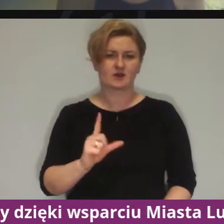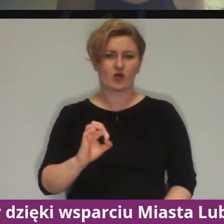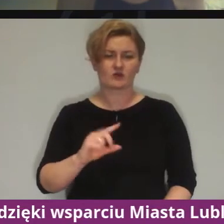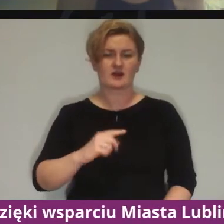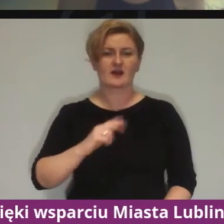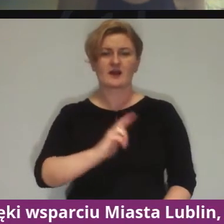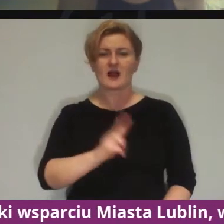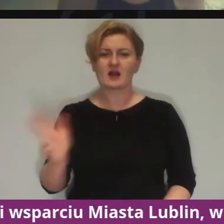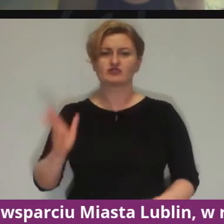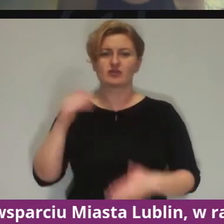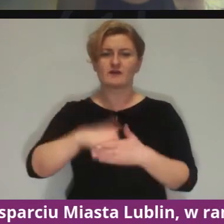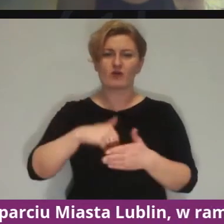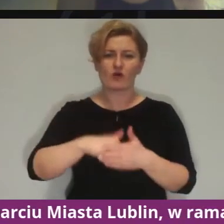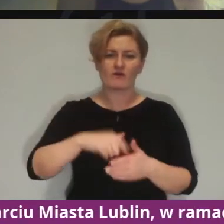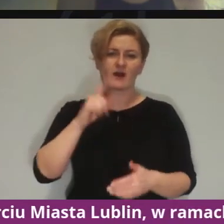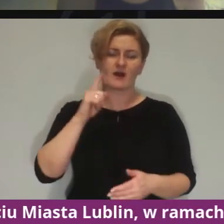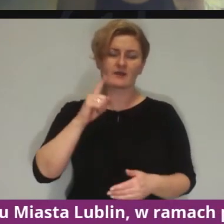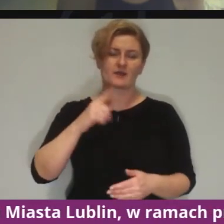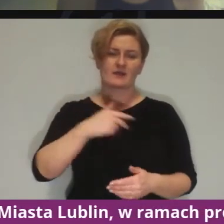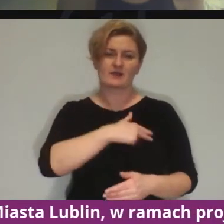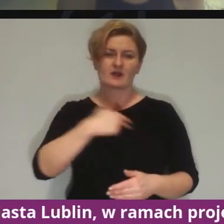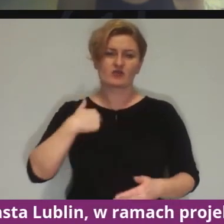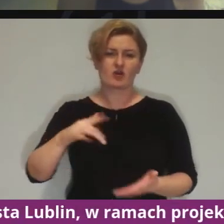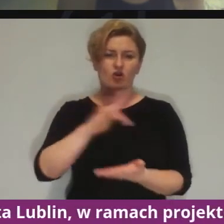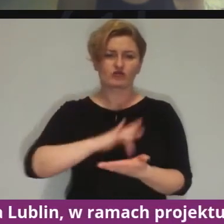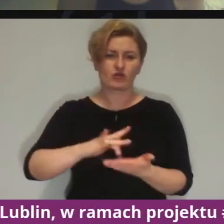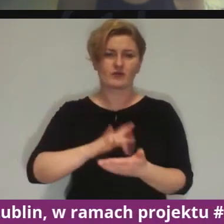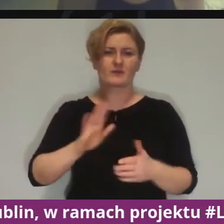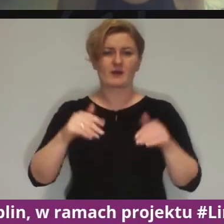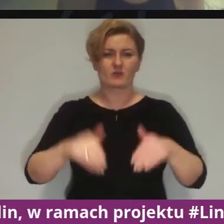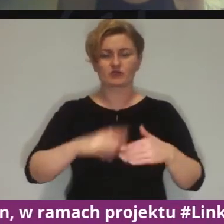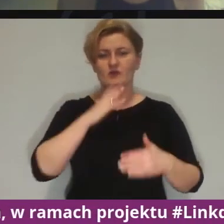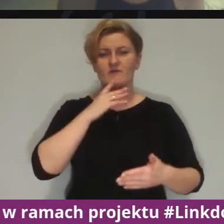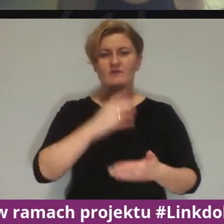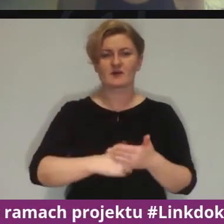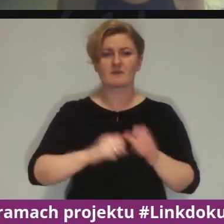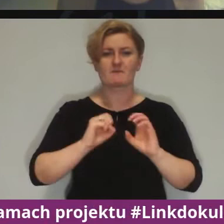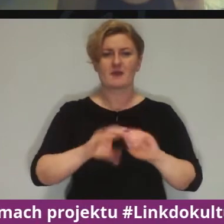może skorzystać z zajęć pedagogiki cyrku.